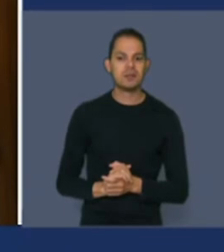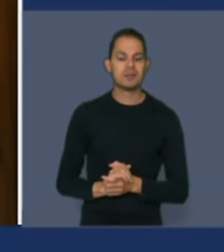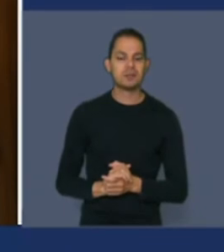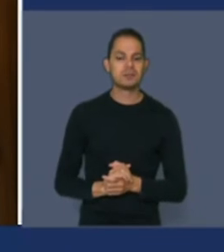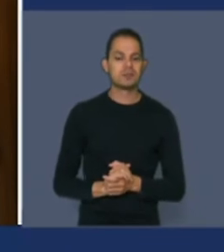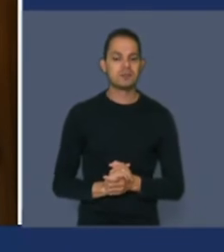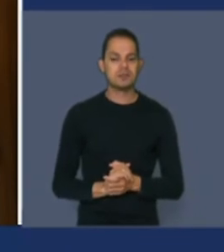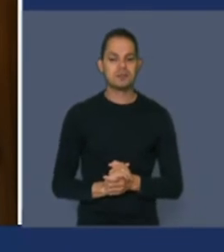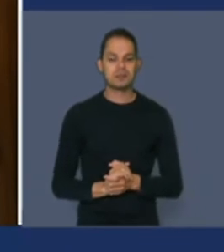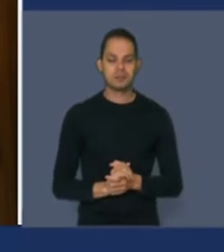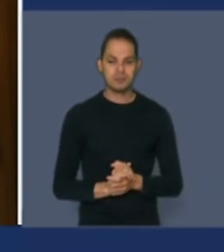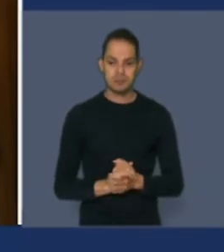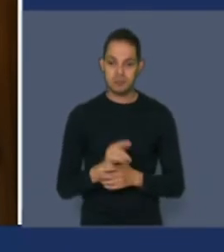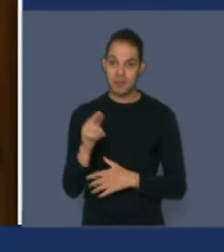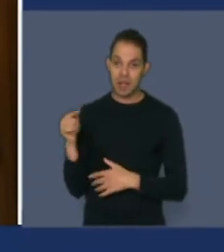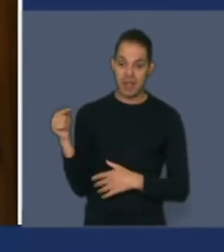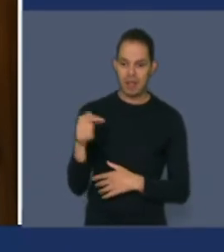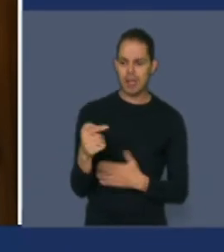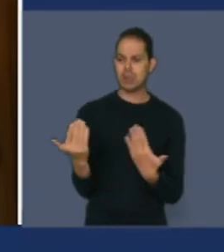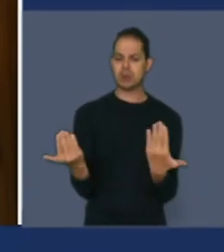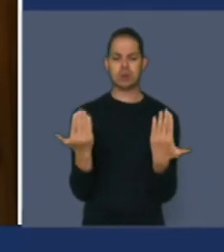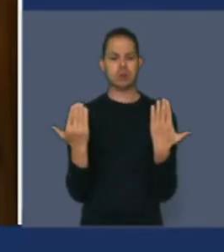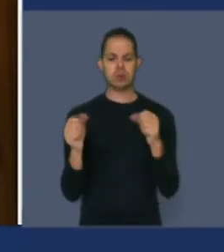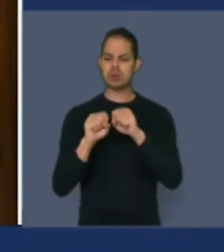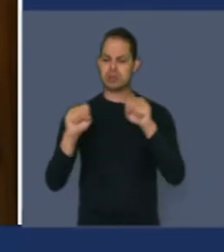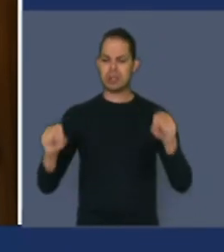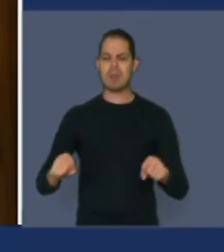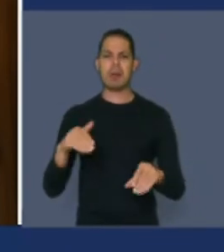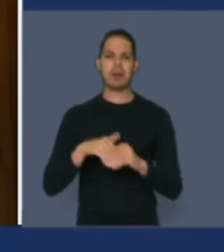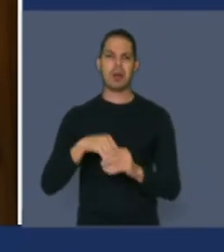QUESTIONAR O NOSSO SISTEMA ELEITORAL. E É ASSIM QUE ELES FAZEM. "FAKE NEWS" TODO DIA!